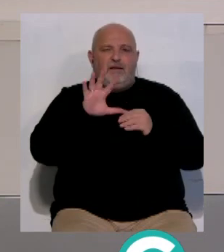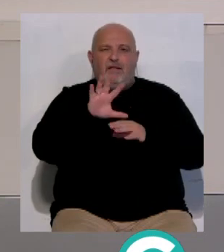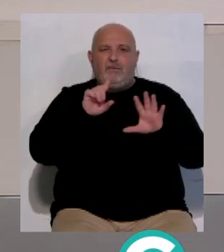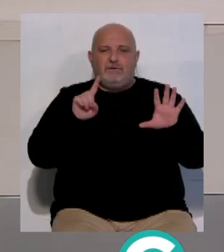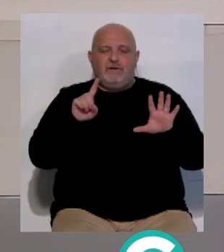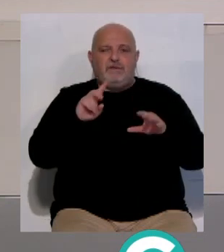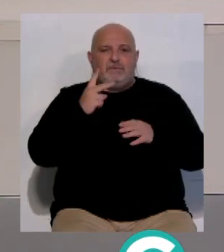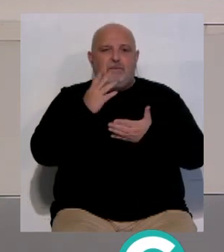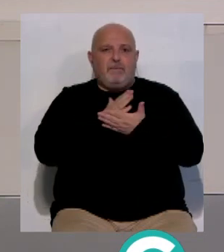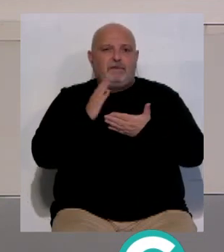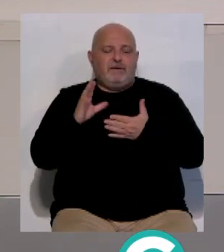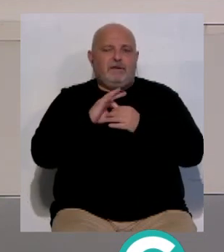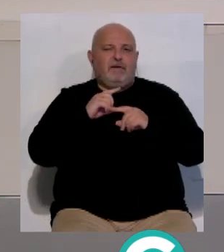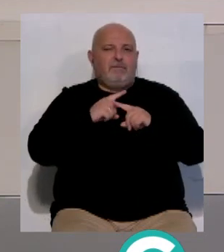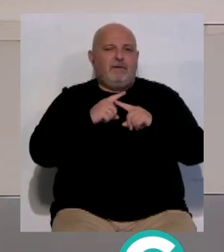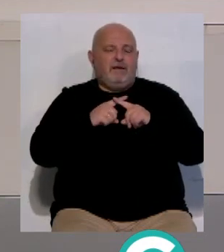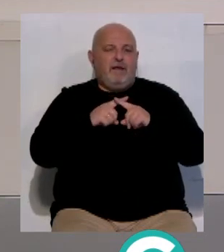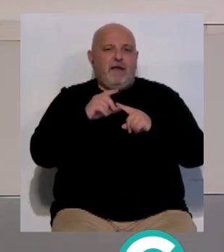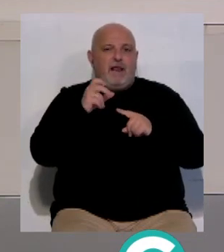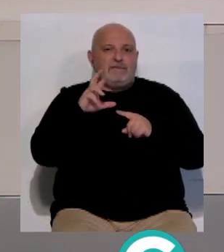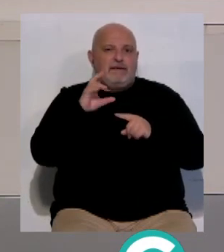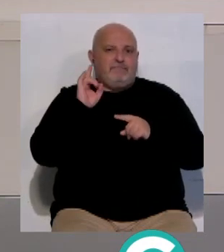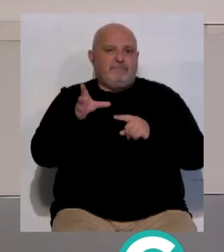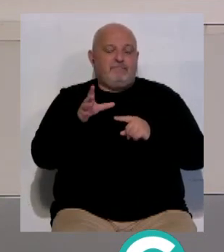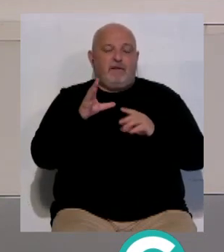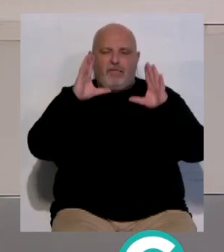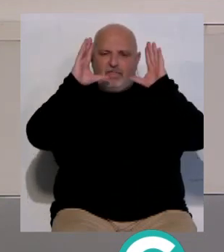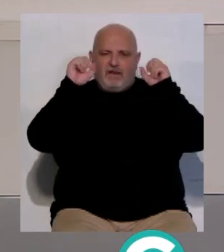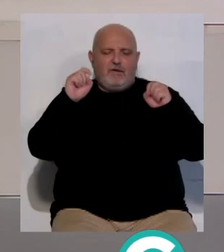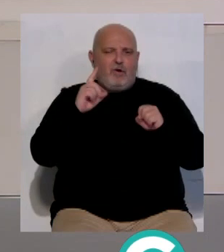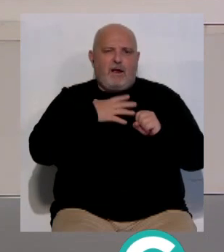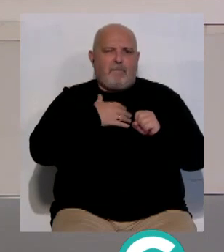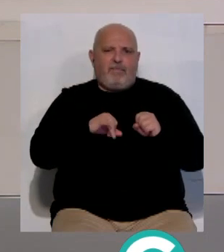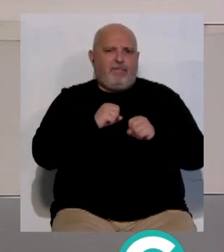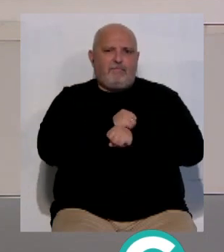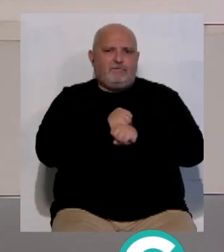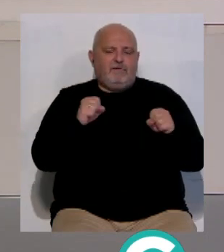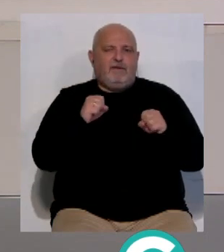la segunda mitad llegaría al empate del arsen pero el Celta no fue capaz de sumar los tres